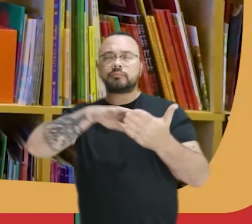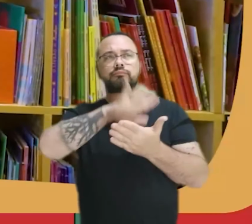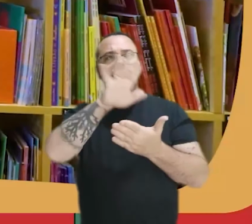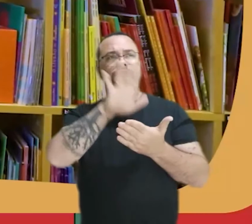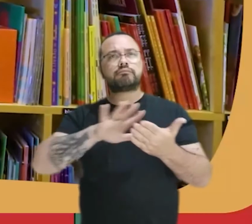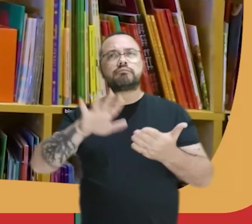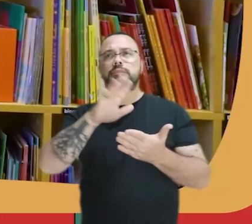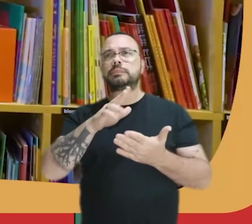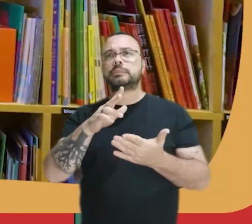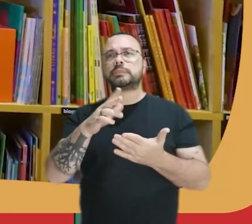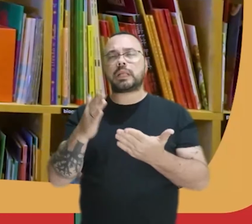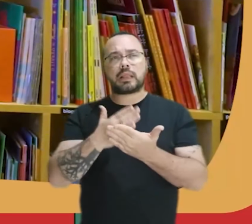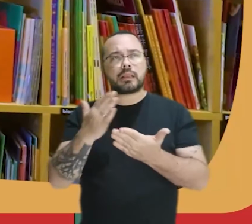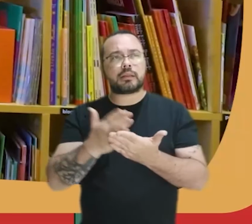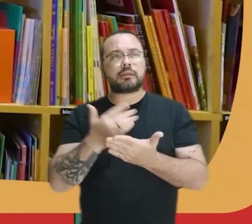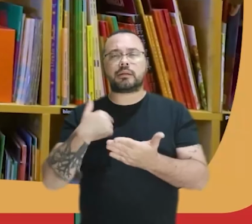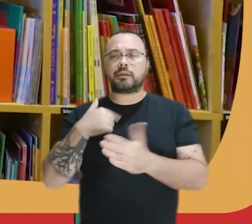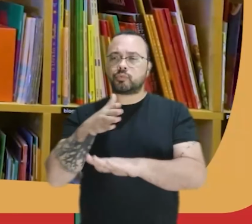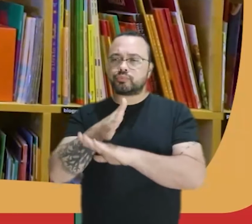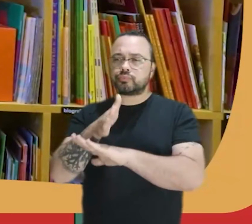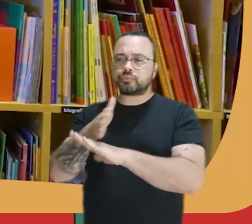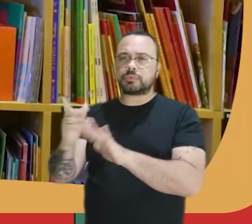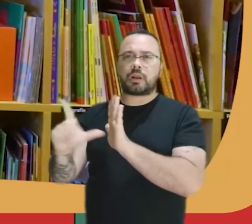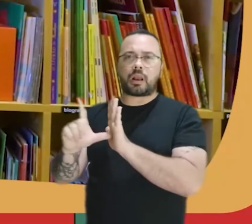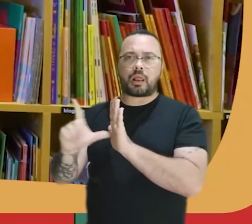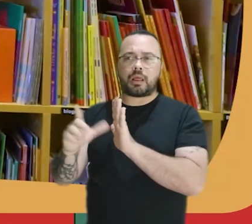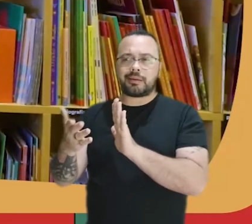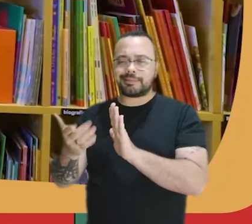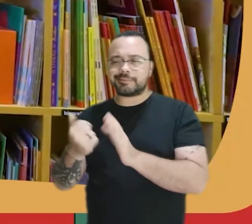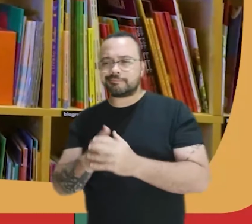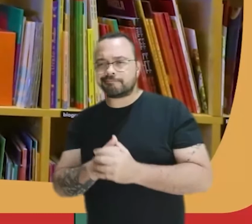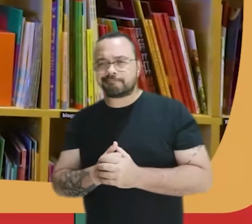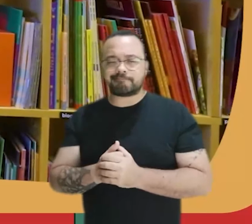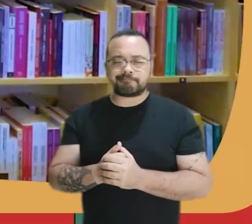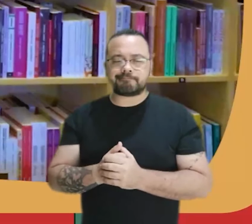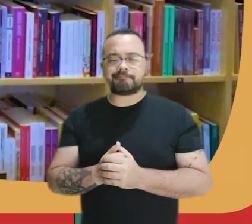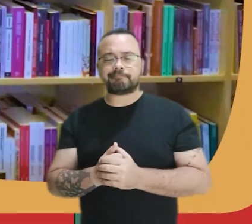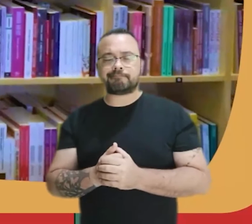é... À medida que eu ia nas livrarias, e essas...